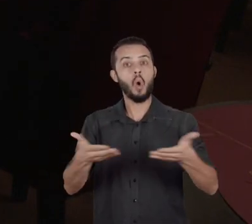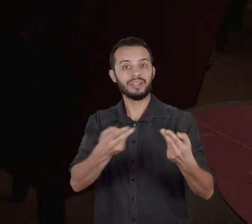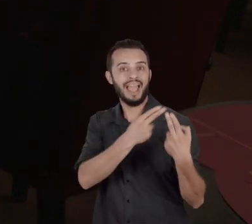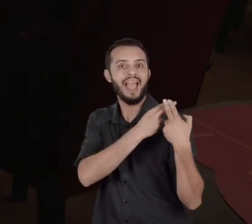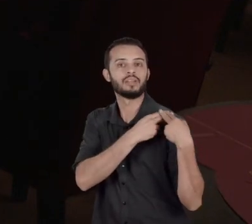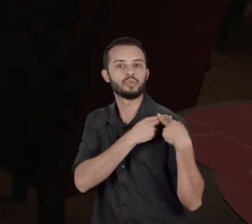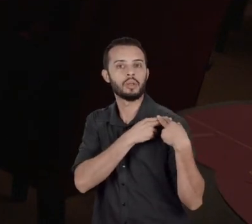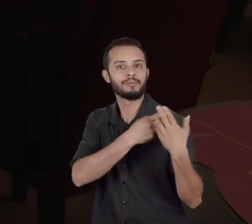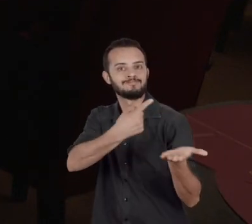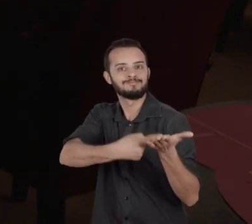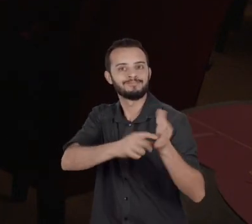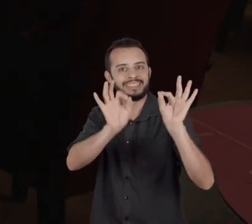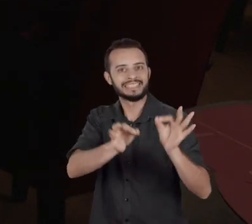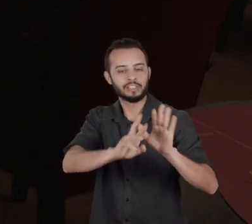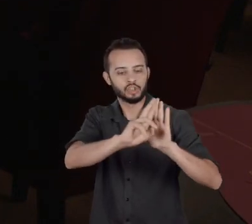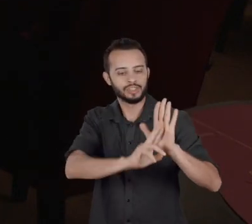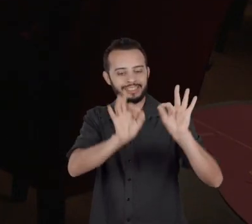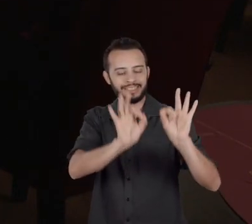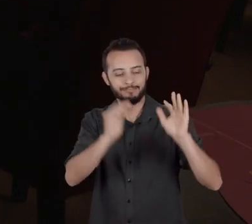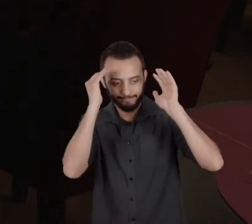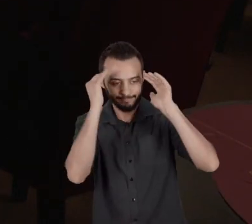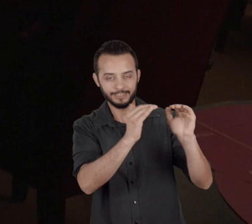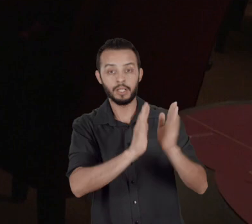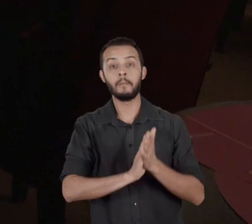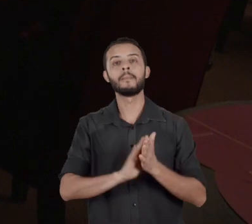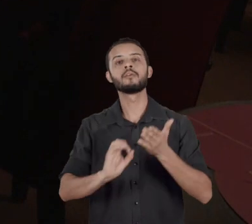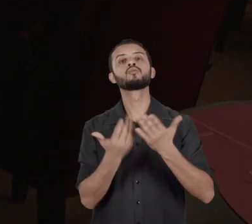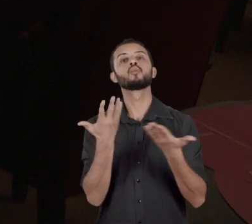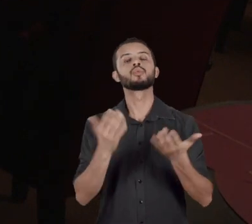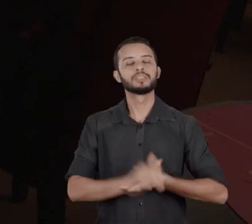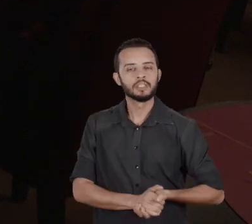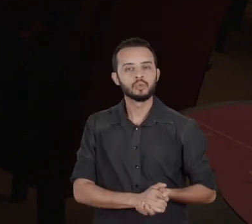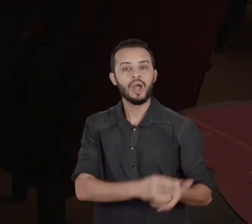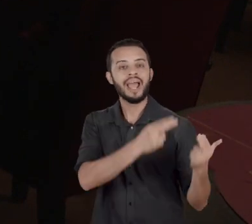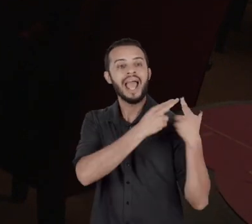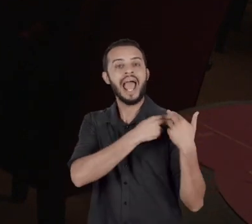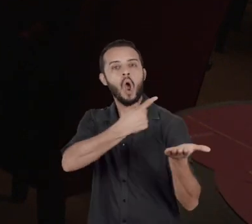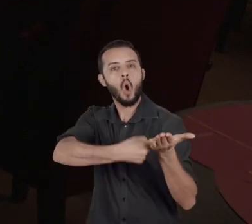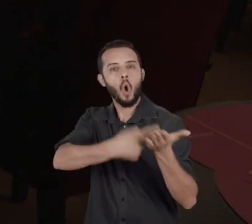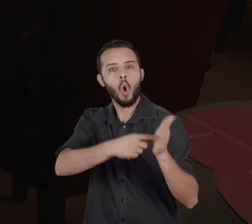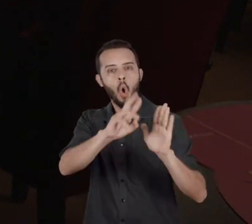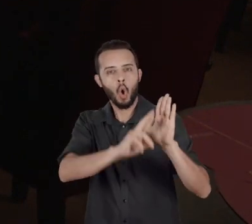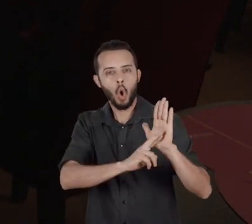a partir dessa escuta que novos pactos de responsabilidade tem que ser estabelecidos,